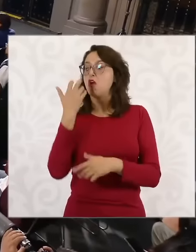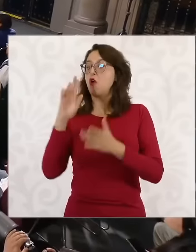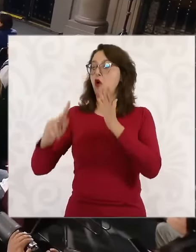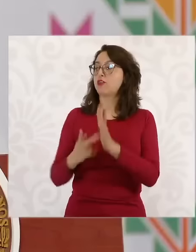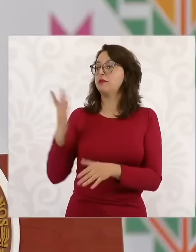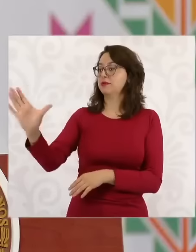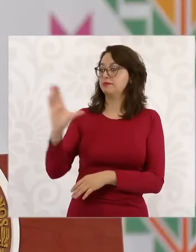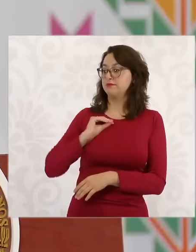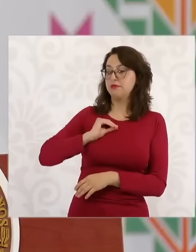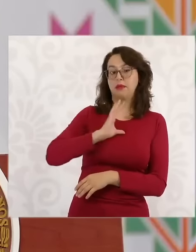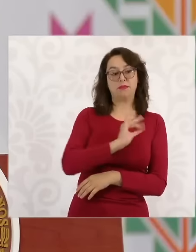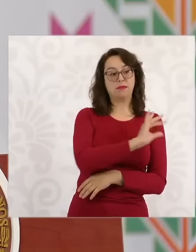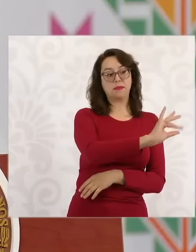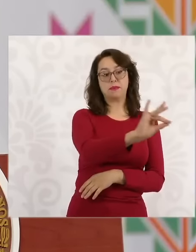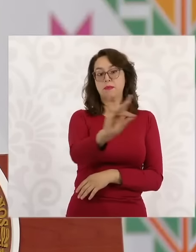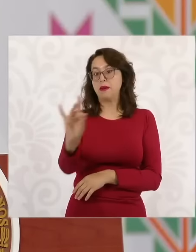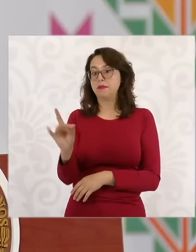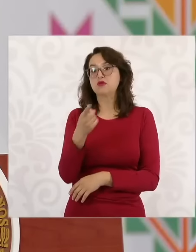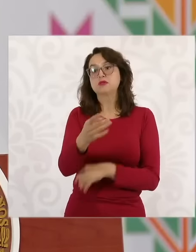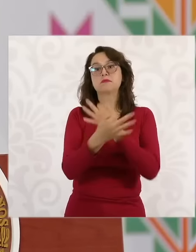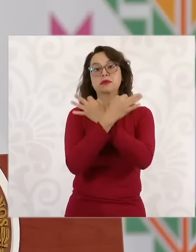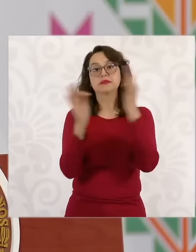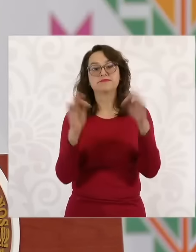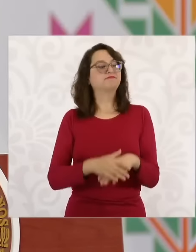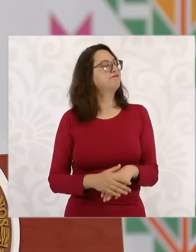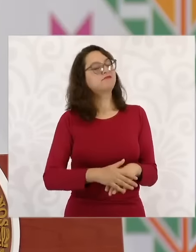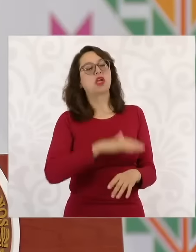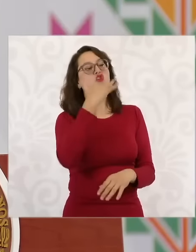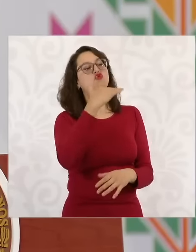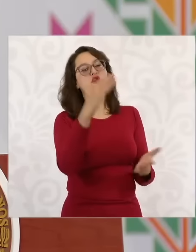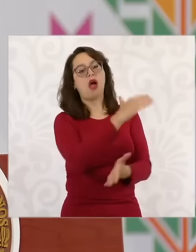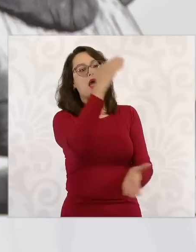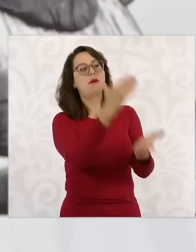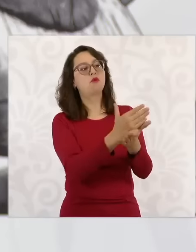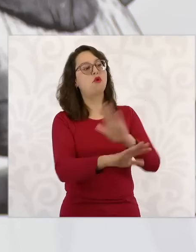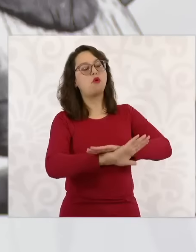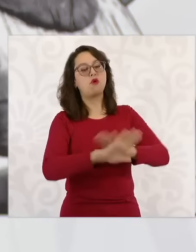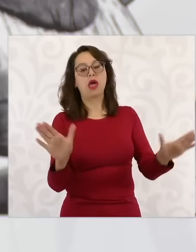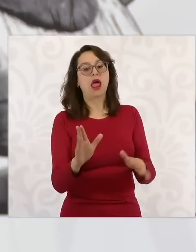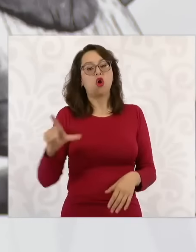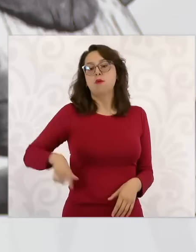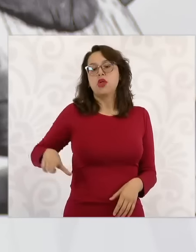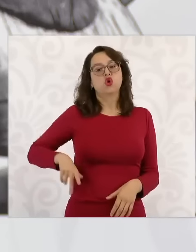acabó la corrupción, el apoyo del gobierno va directo al pueblo sin intermediarios. Ese es